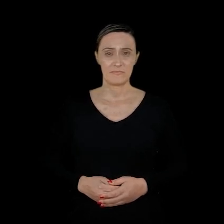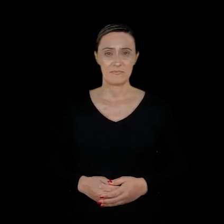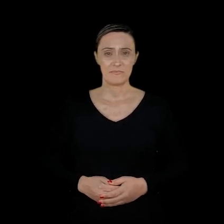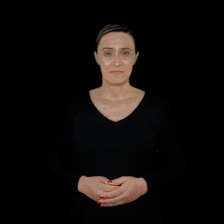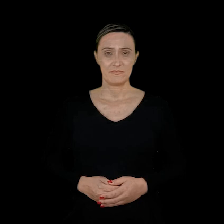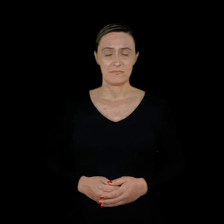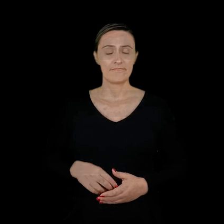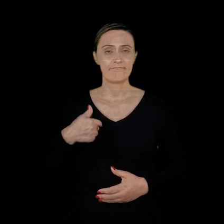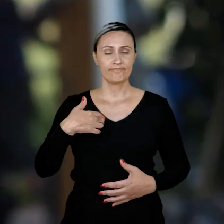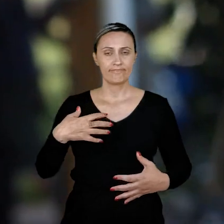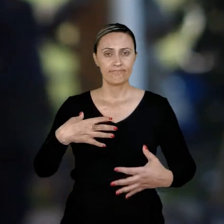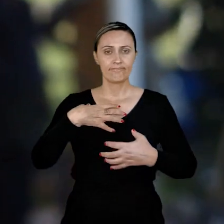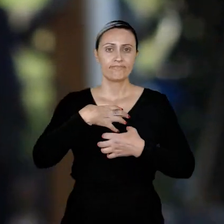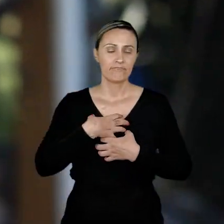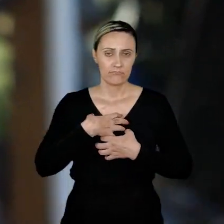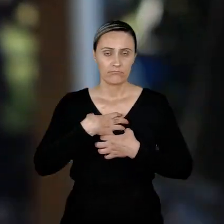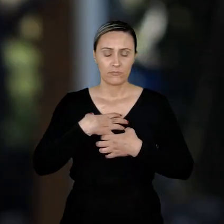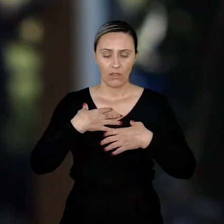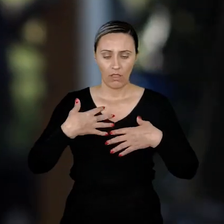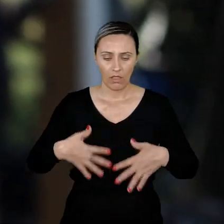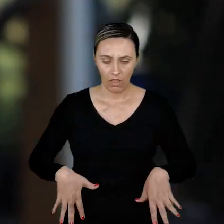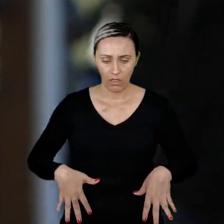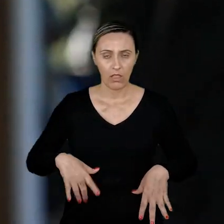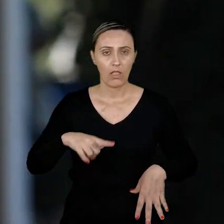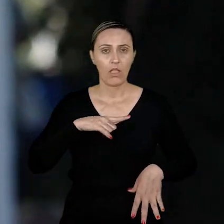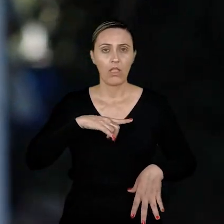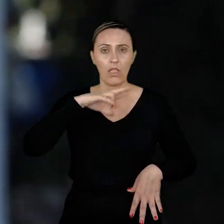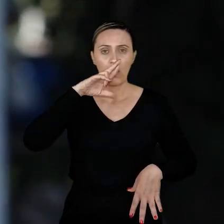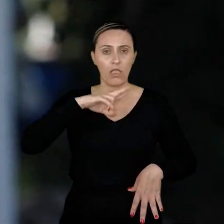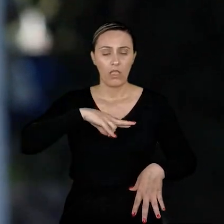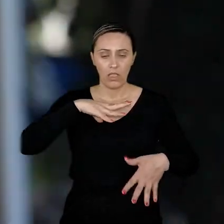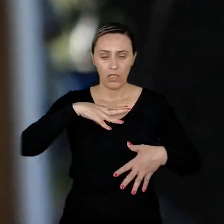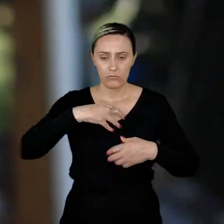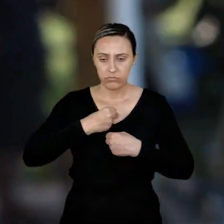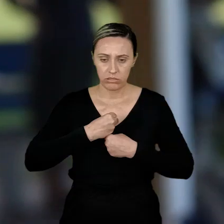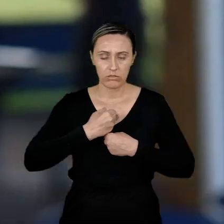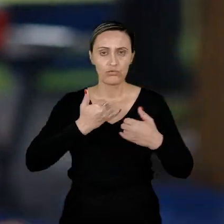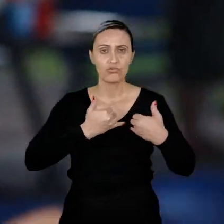O meu chão se desfez, o coração parou, a respiração cessou, o choque tomou conta.